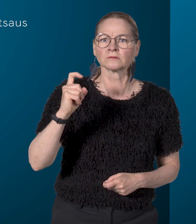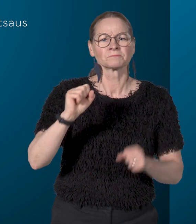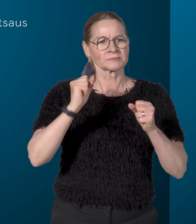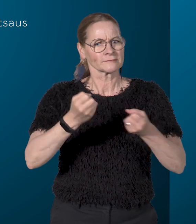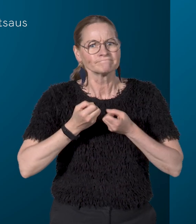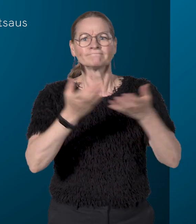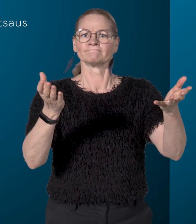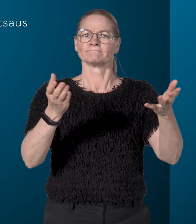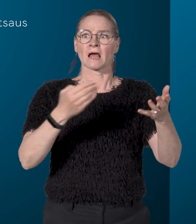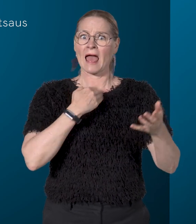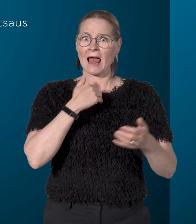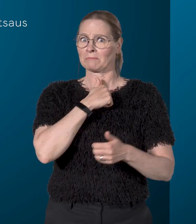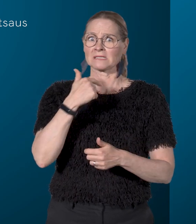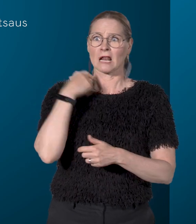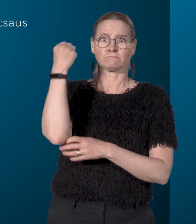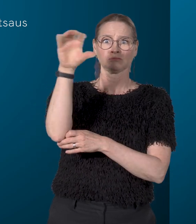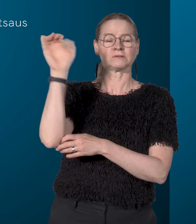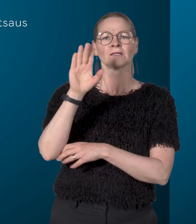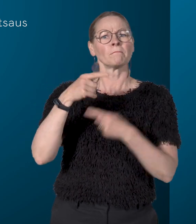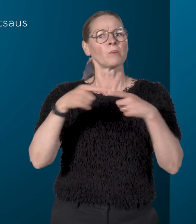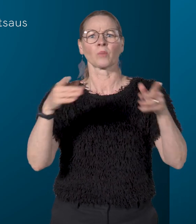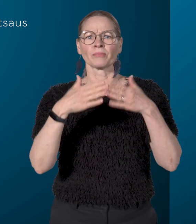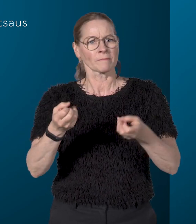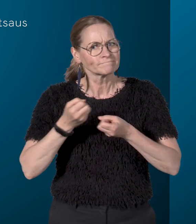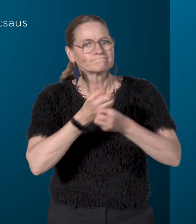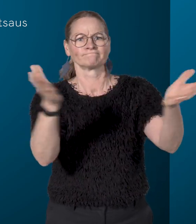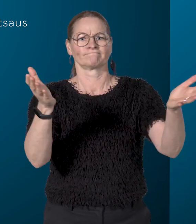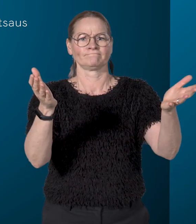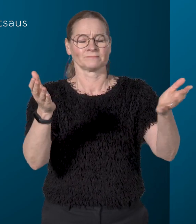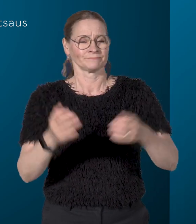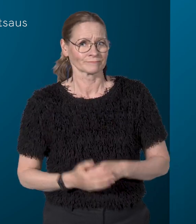tulee antaa muutenkin kuin äänimerkkinä.